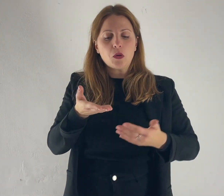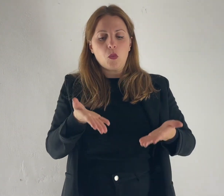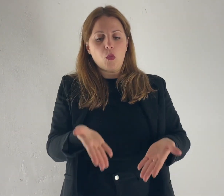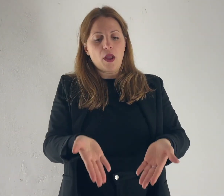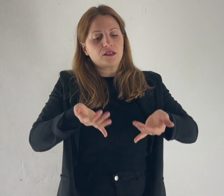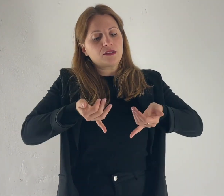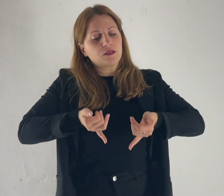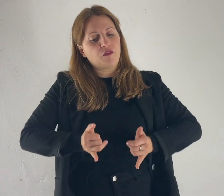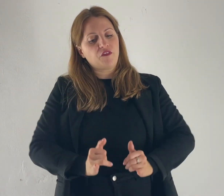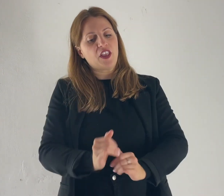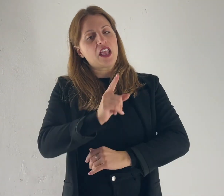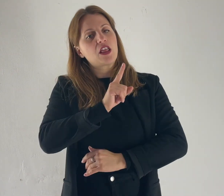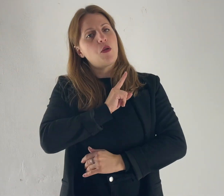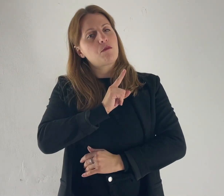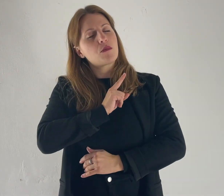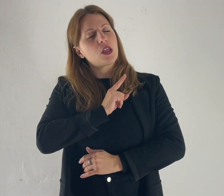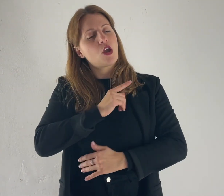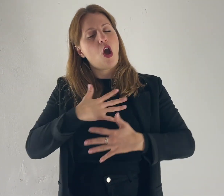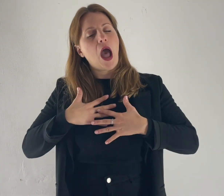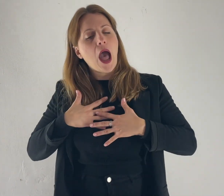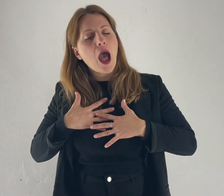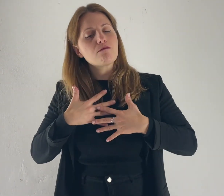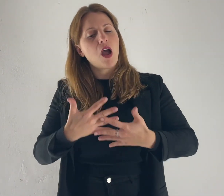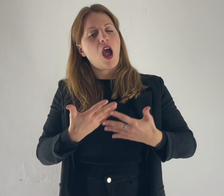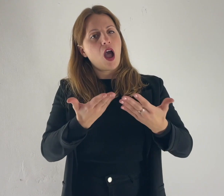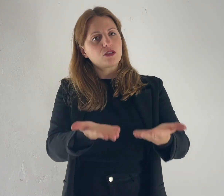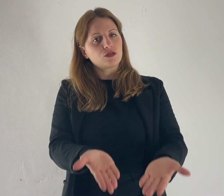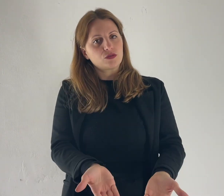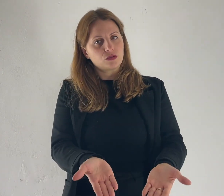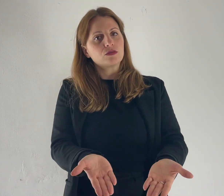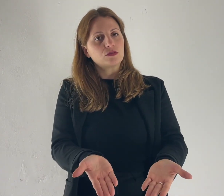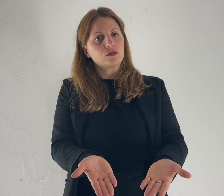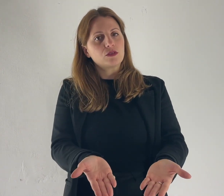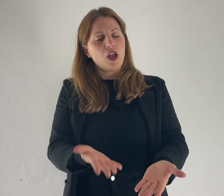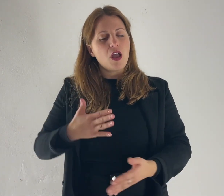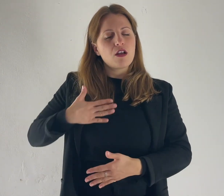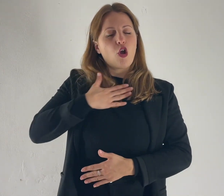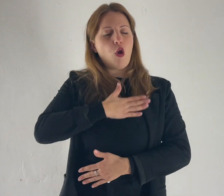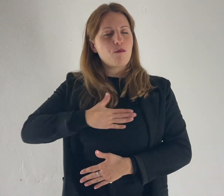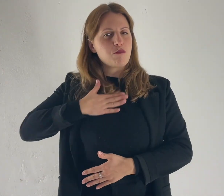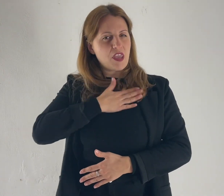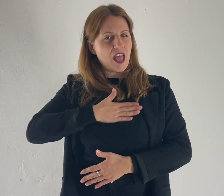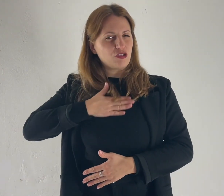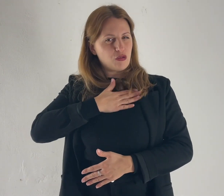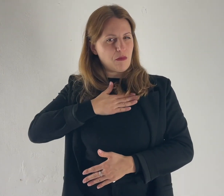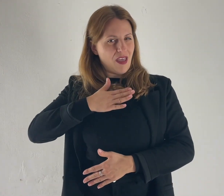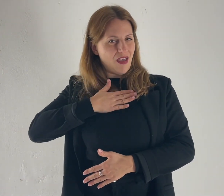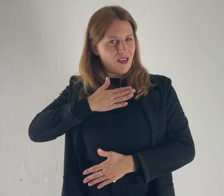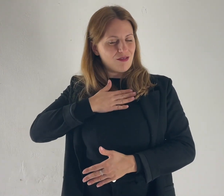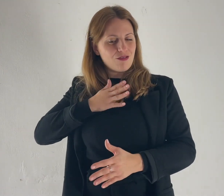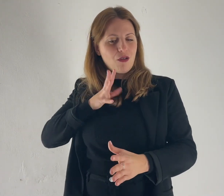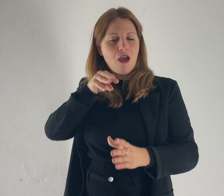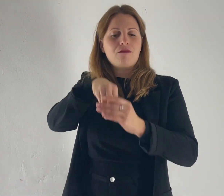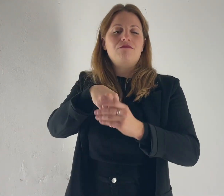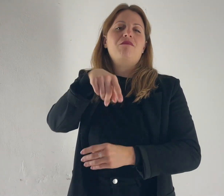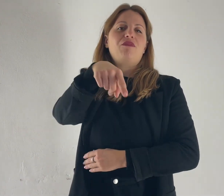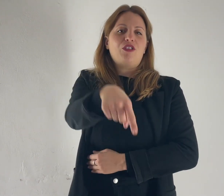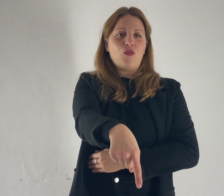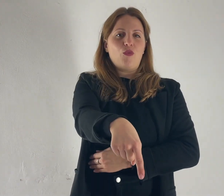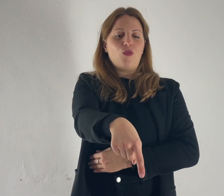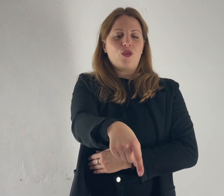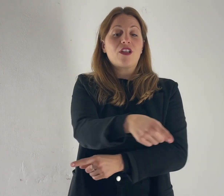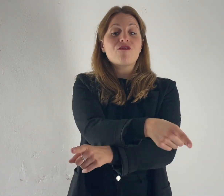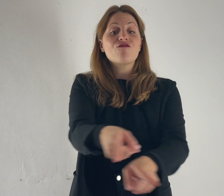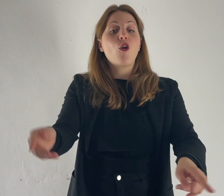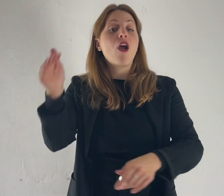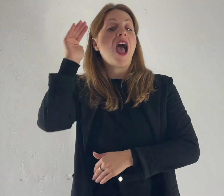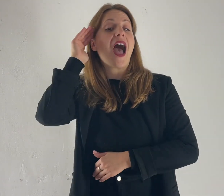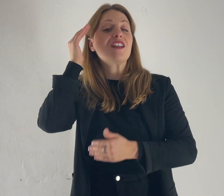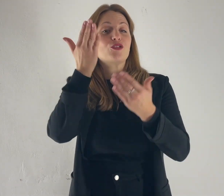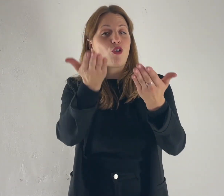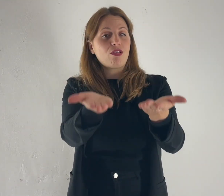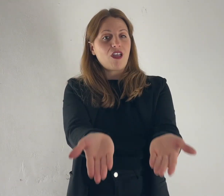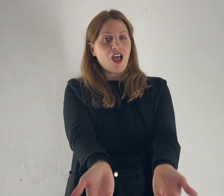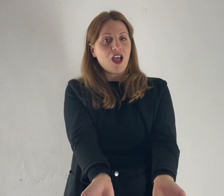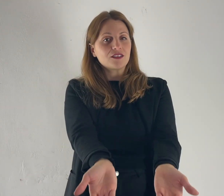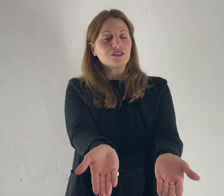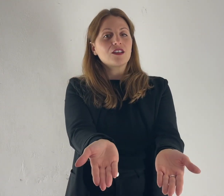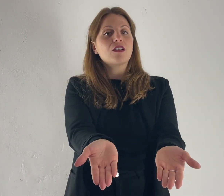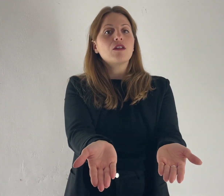«Questi è il Figlio mio, l'amato: in lui ho posto il mio compiacimento. Ascoltatelo».